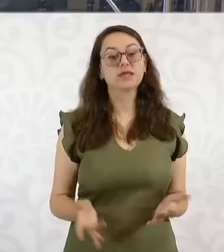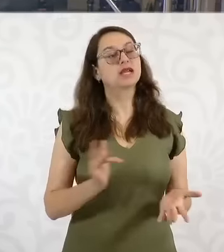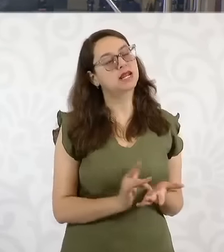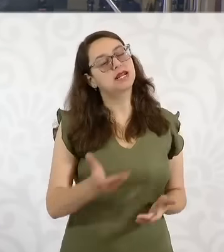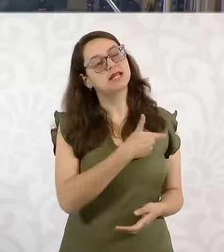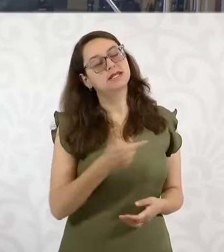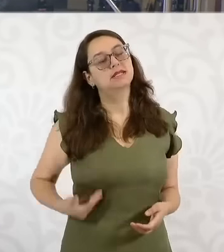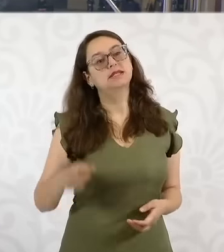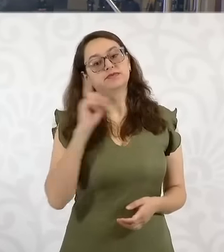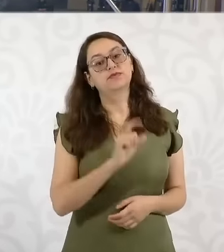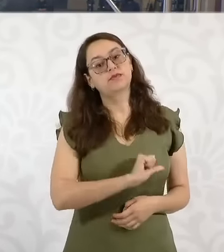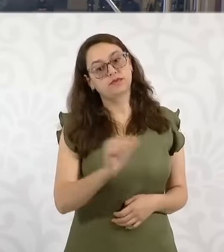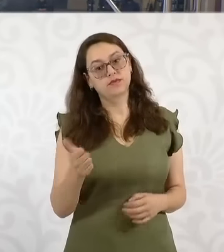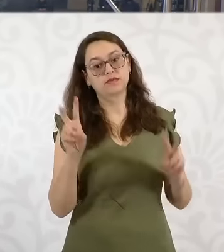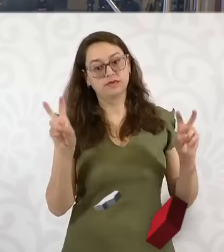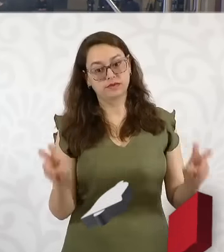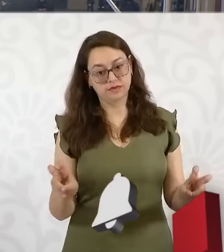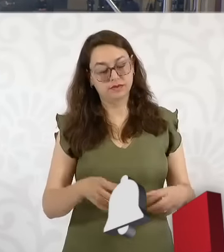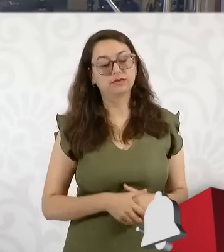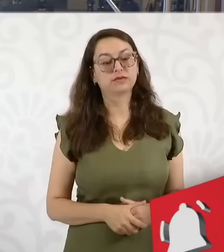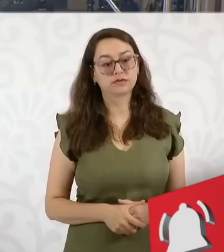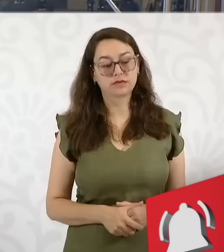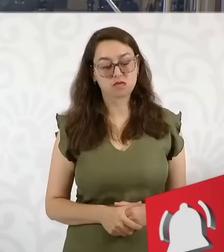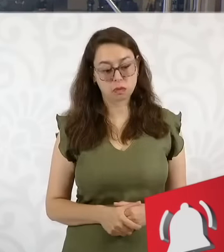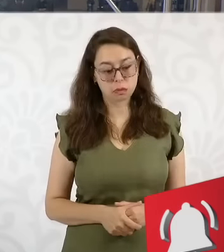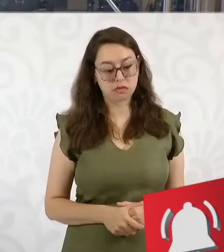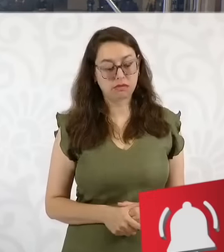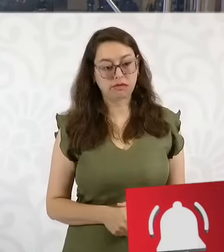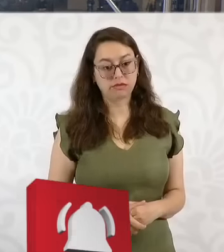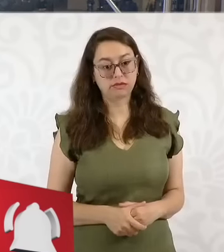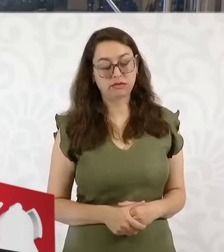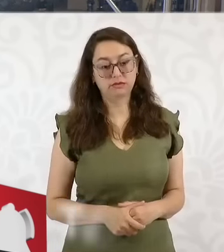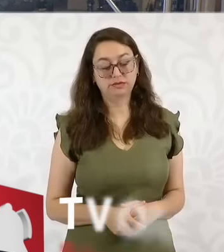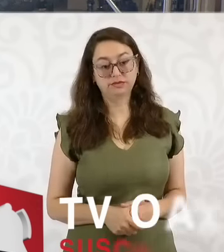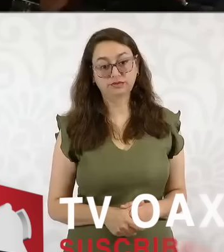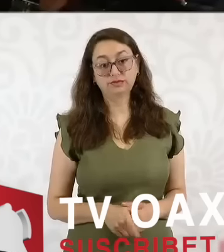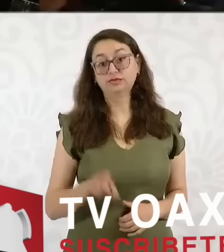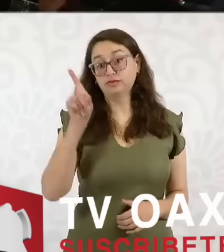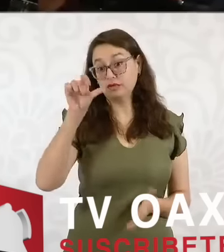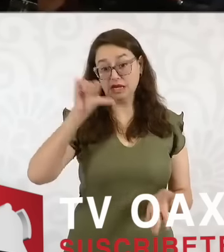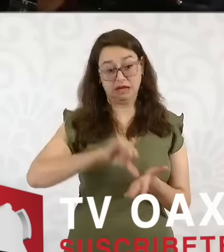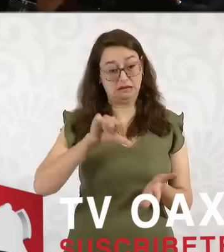Cambiando de tema, desafortunadamente continúa el conflicto político militar en Irán y esto,